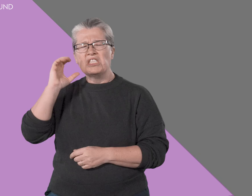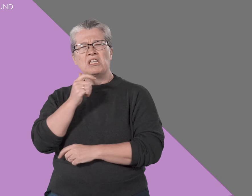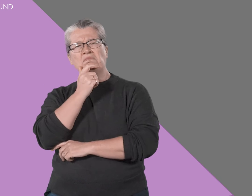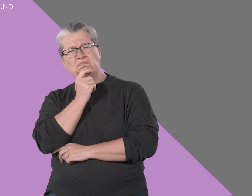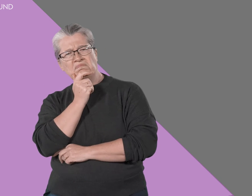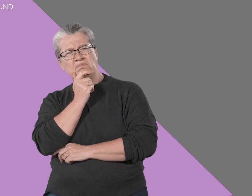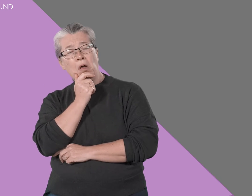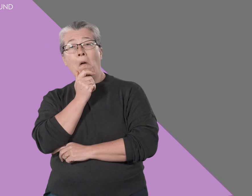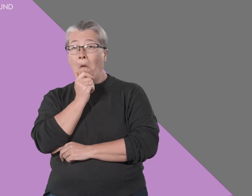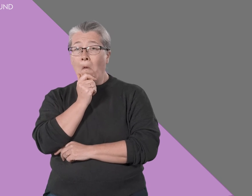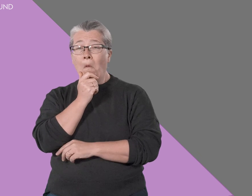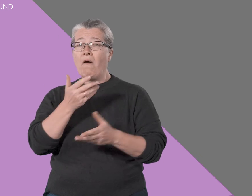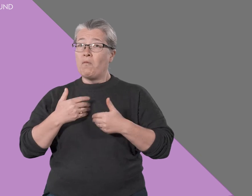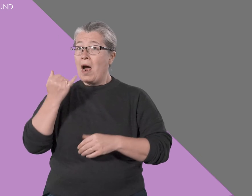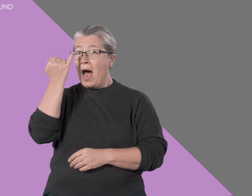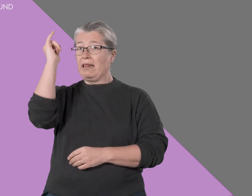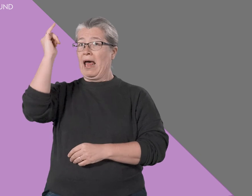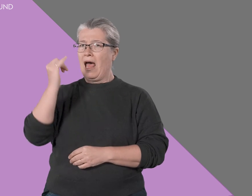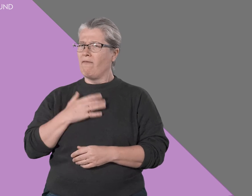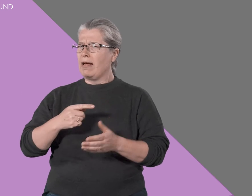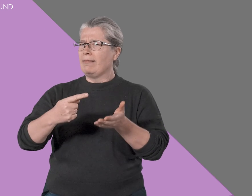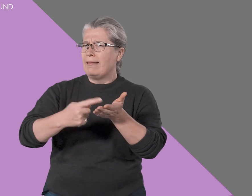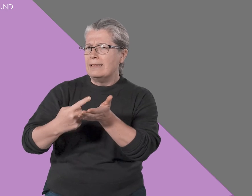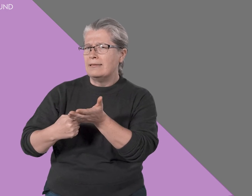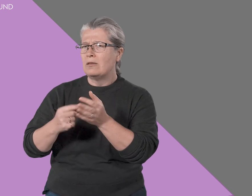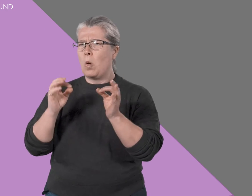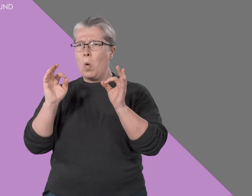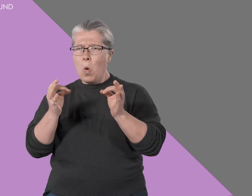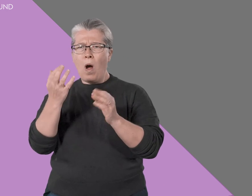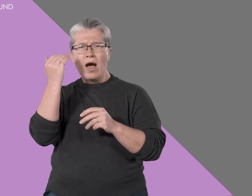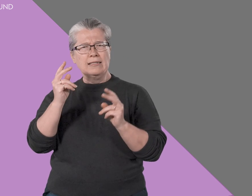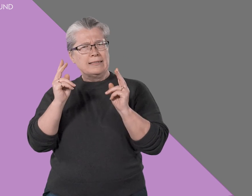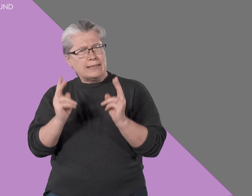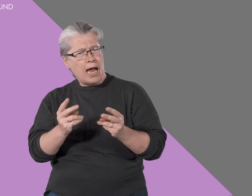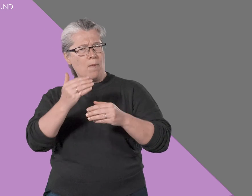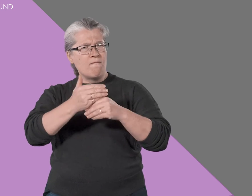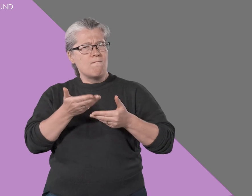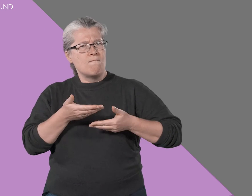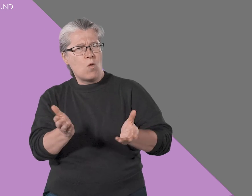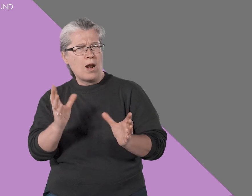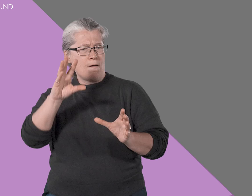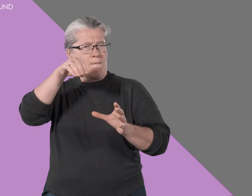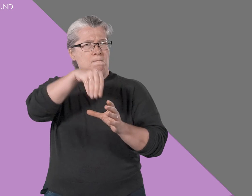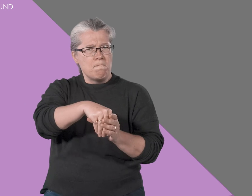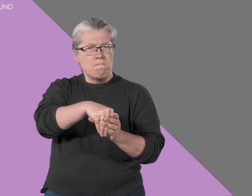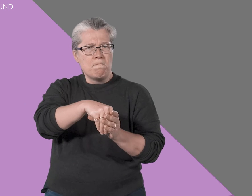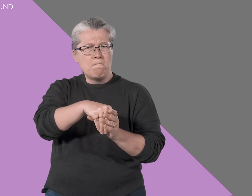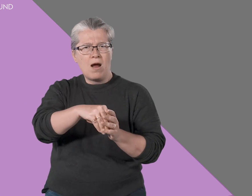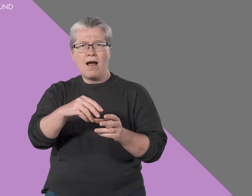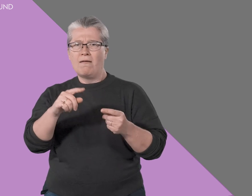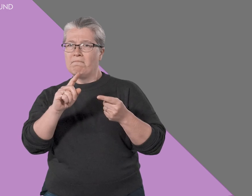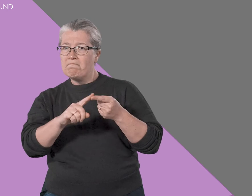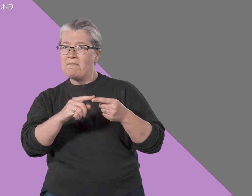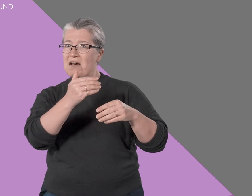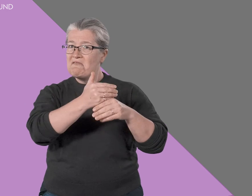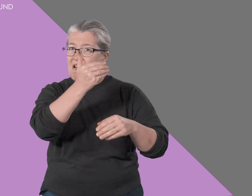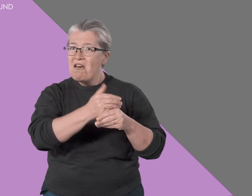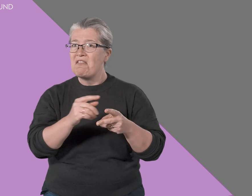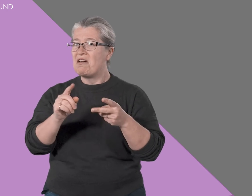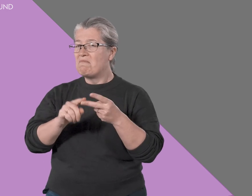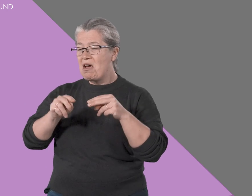Det inspirerade henne att prova på inkorporering av teater, -